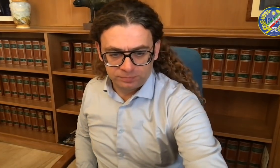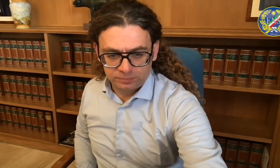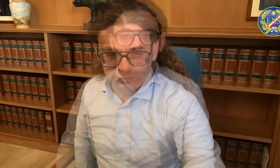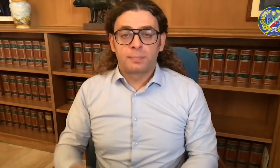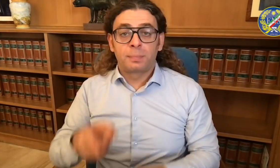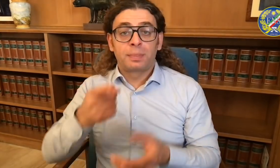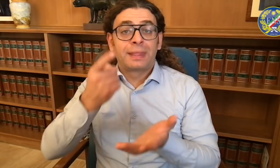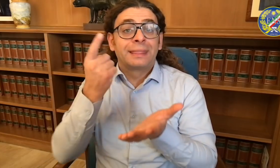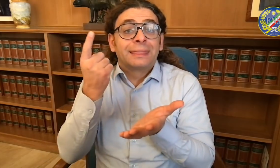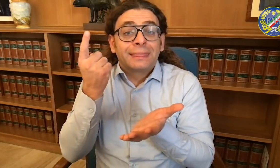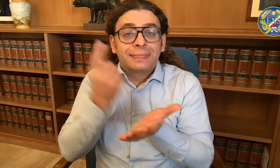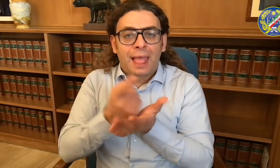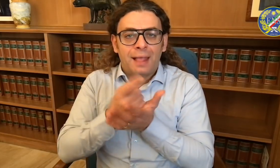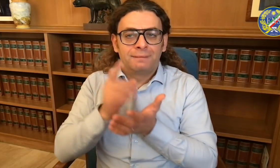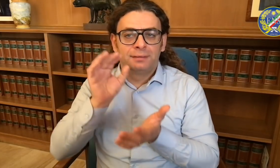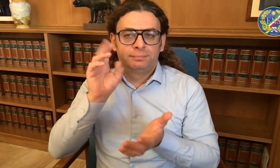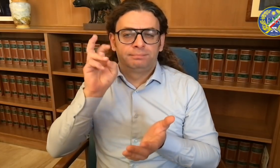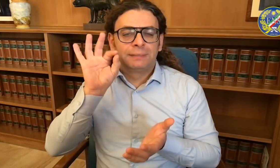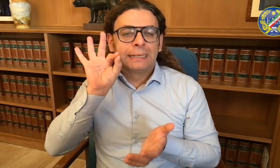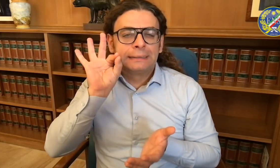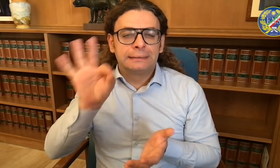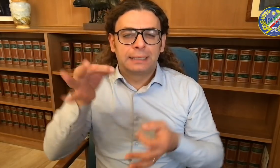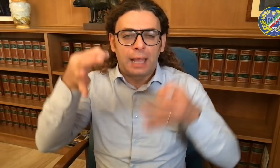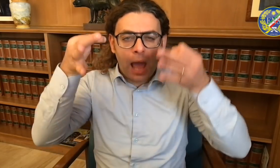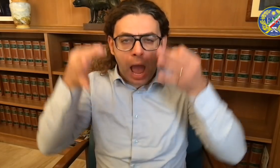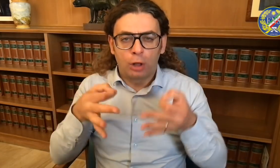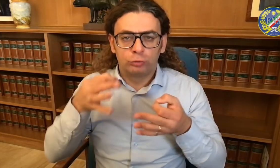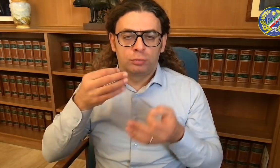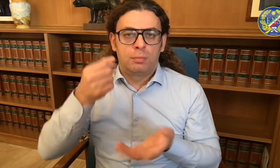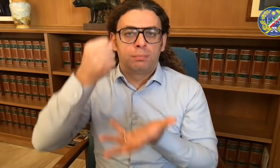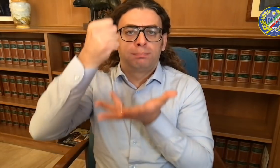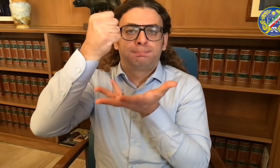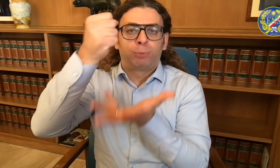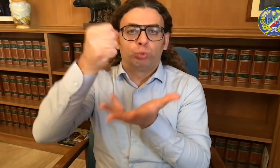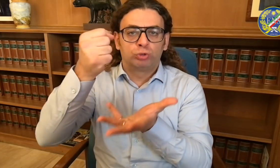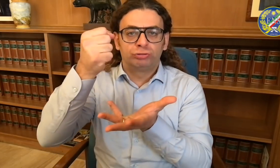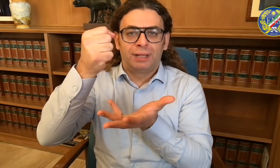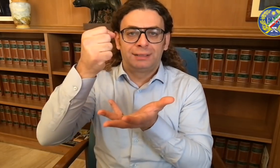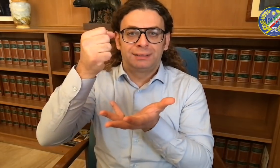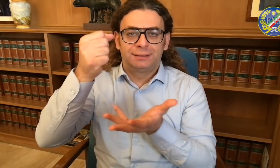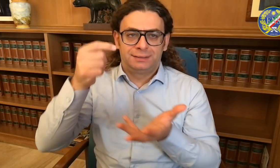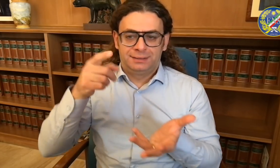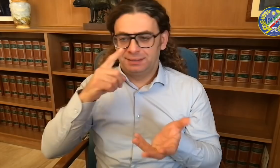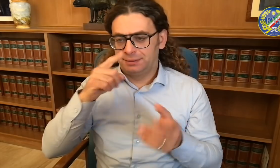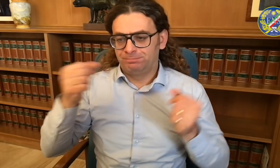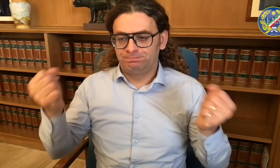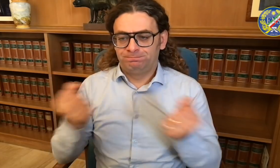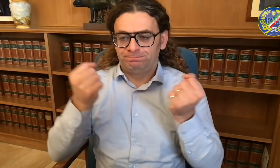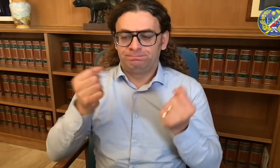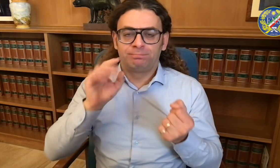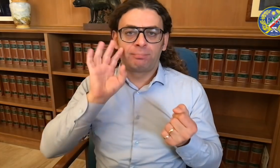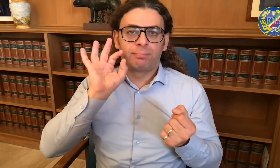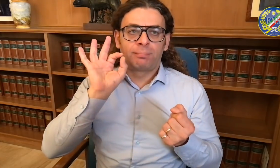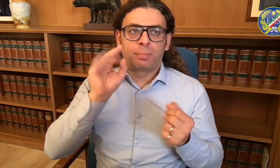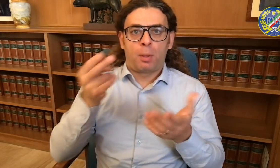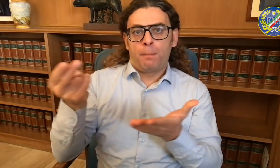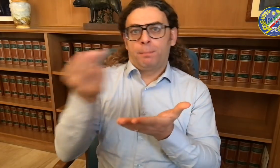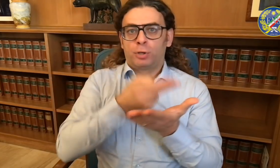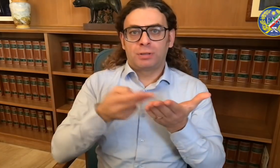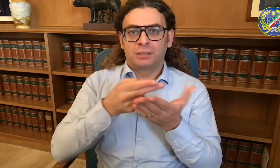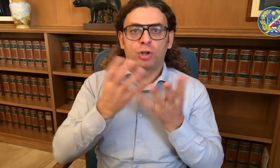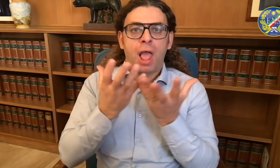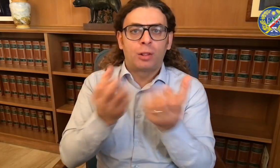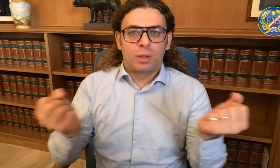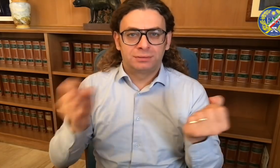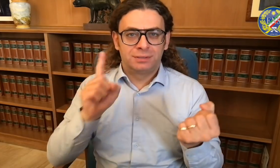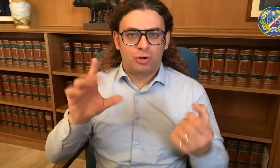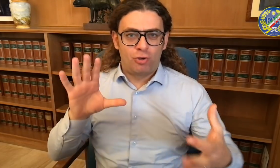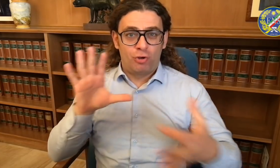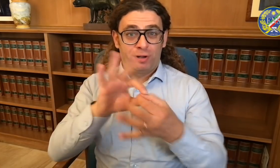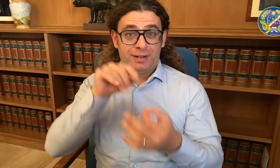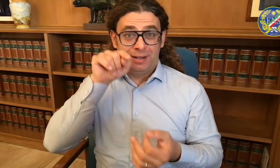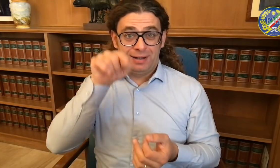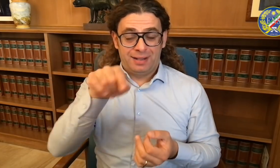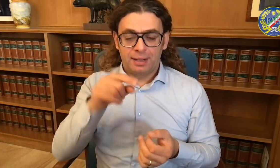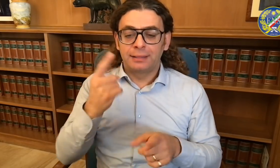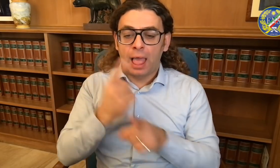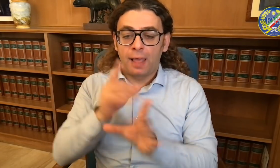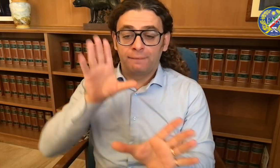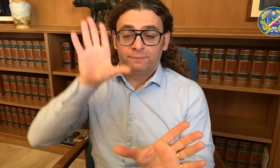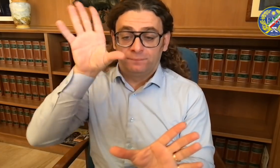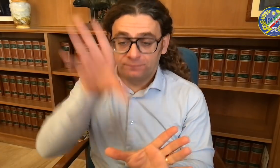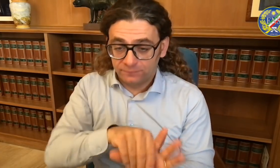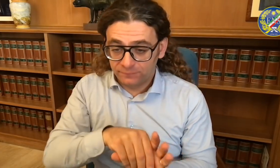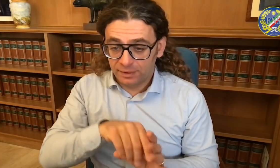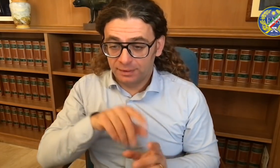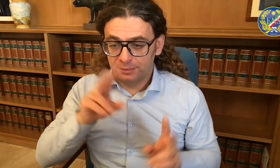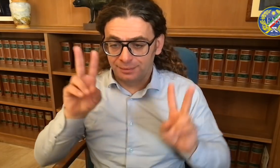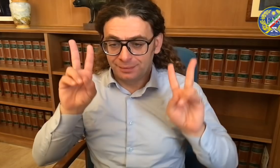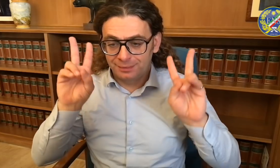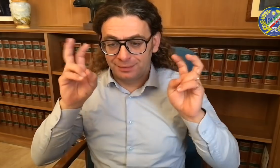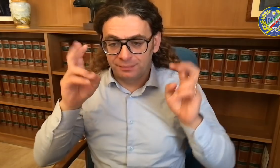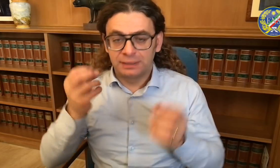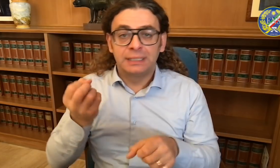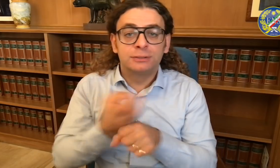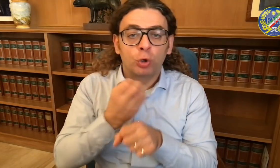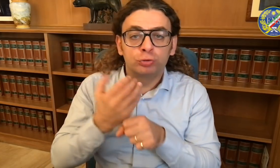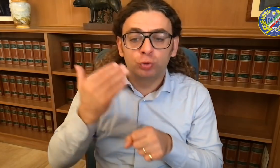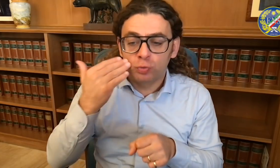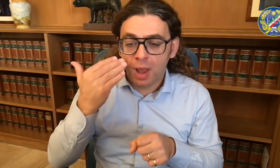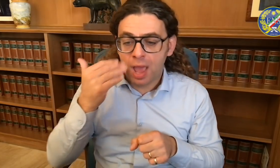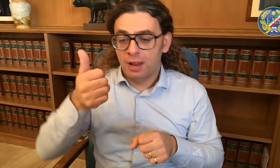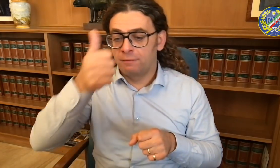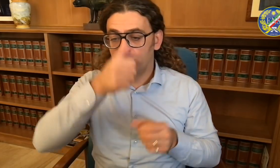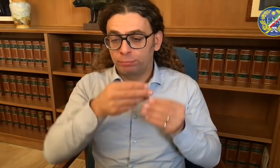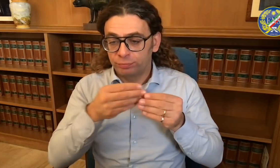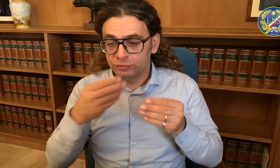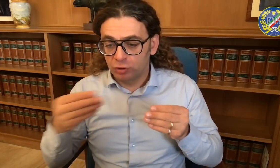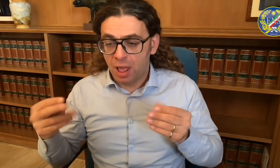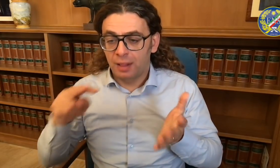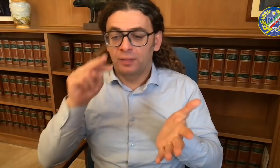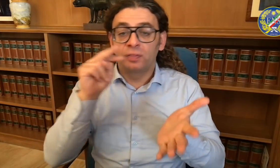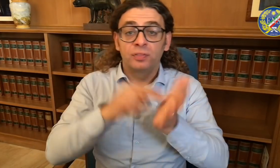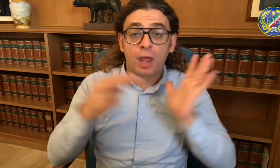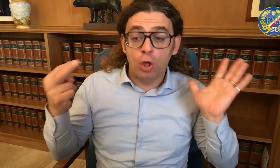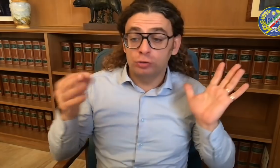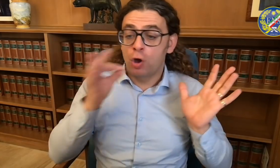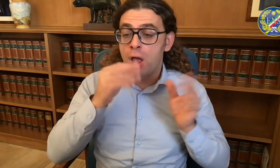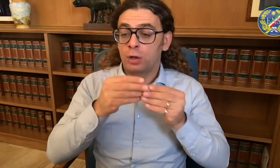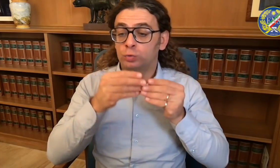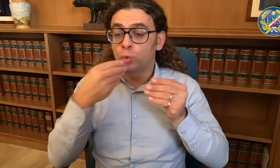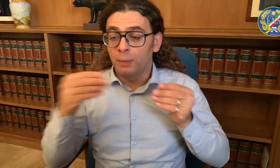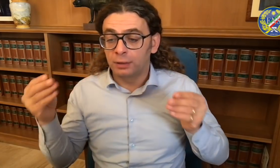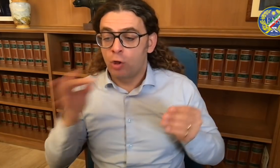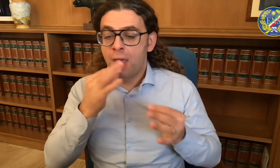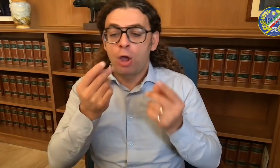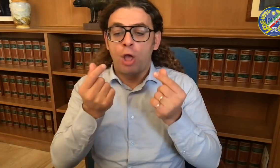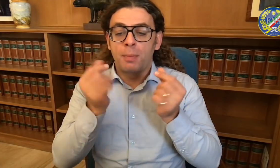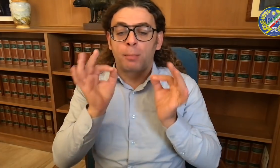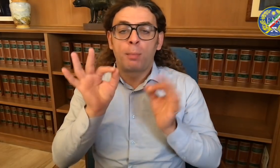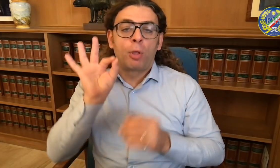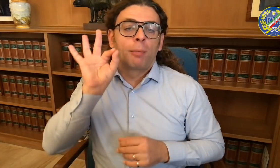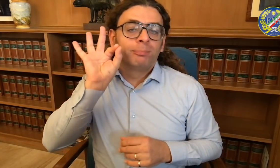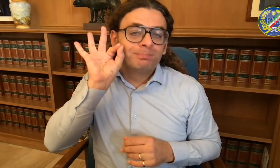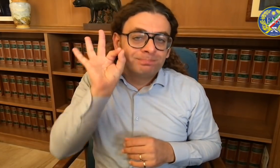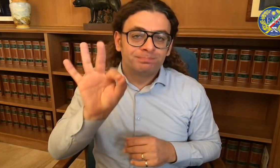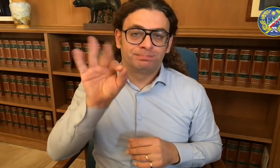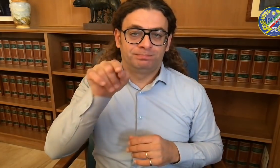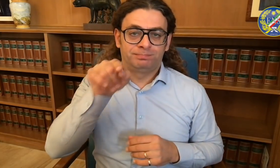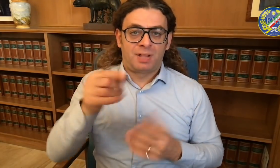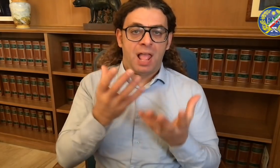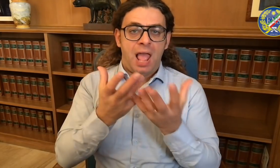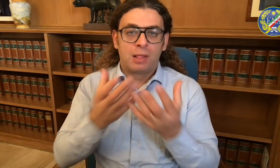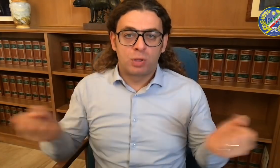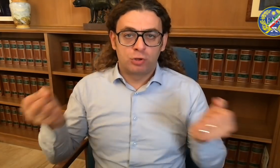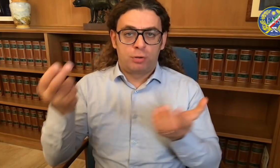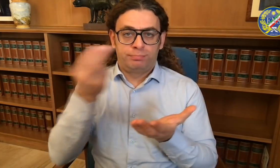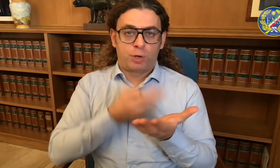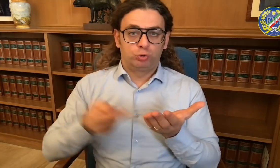Deve essere indicato il budget di progetto per la sua azione, definendo le risorse umane, professionali, tecnologiche, strumentali ed economiche per l’attuazione del progetto,